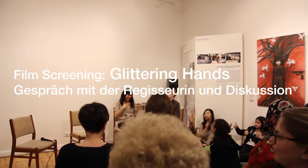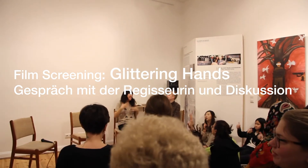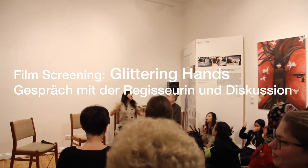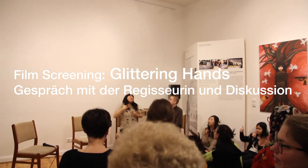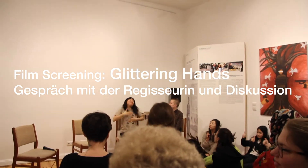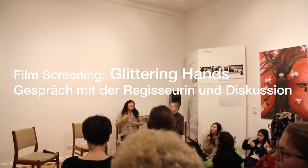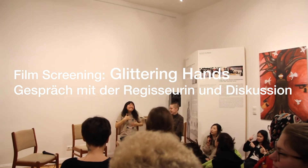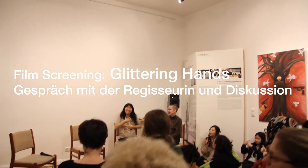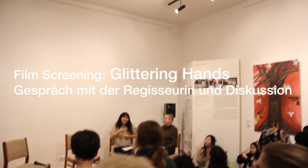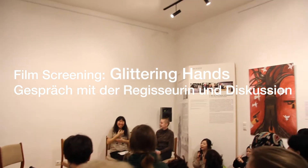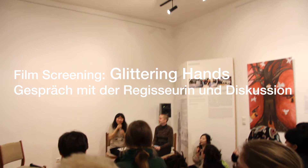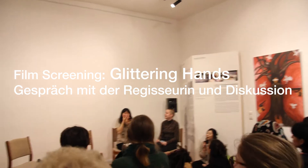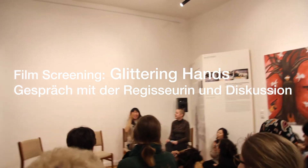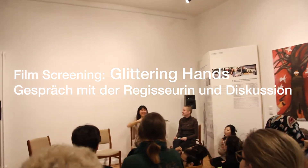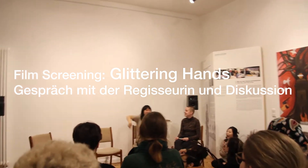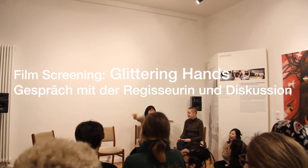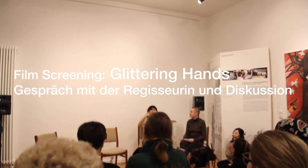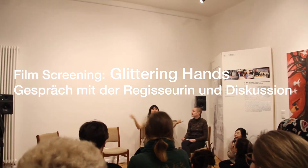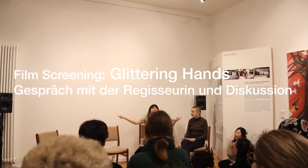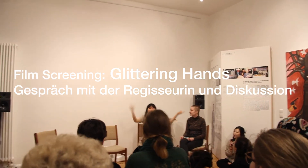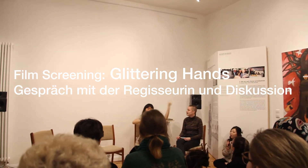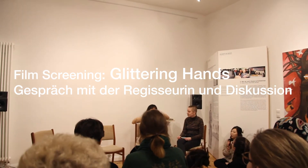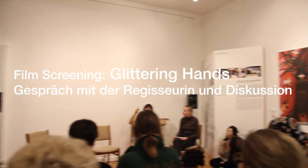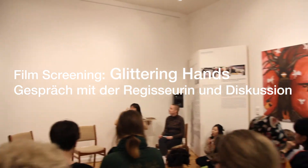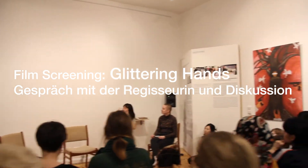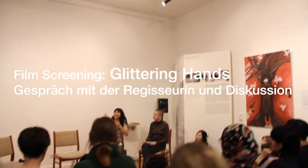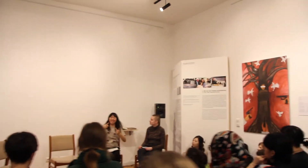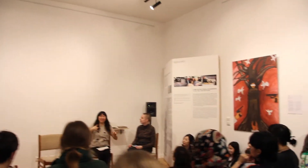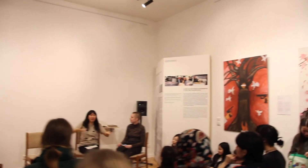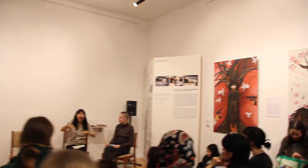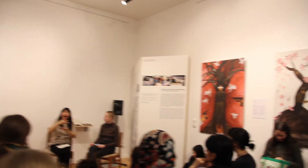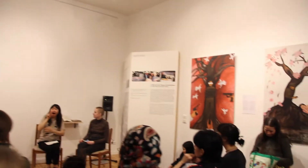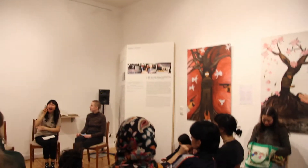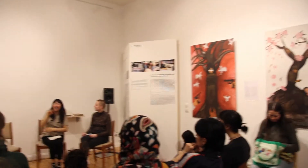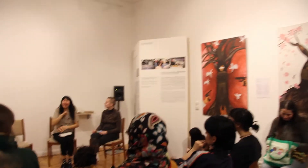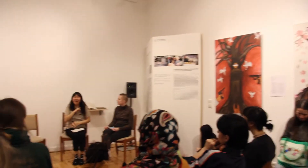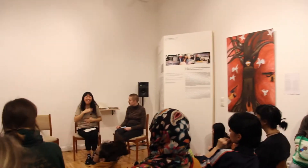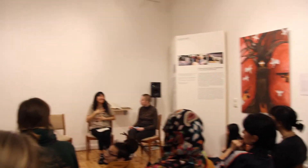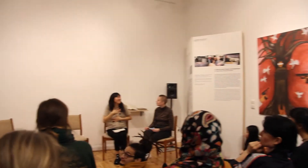Mir hat es auch unheimlich gut gefallen. Also wirklich ganz toll gemacht, ich freu mich das ihr alle gekommen seid.